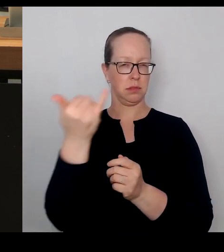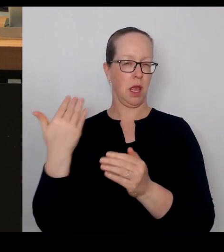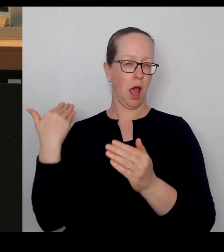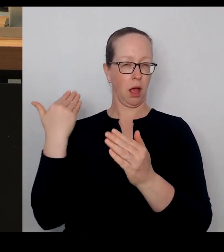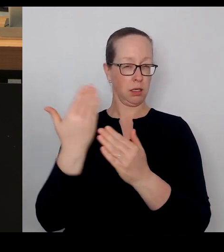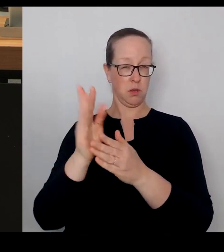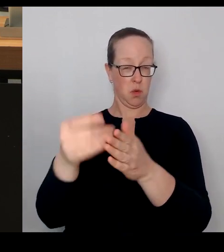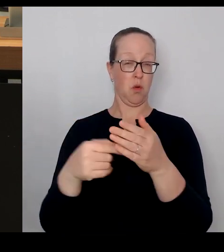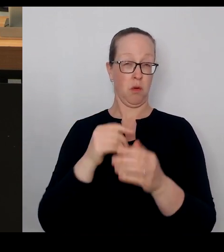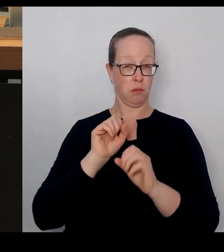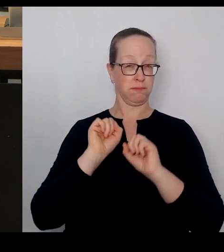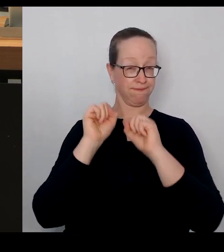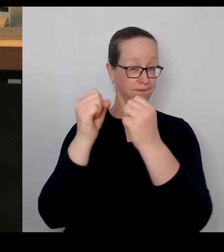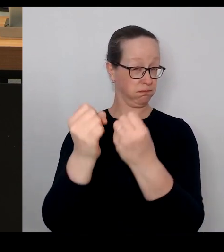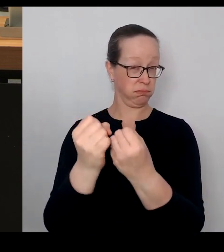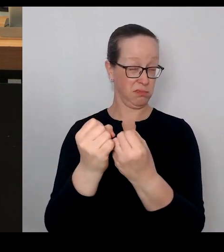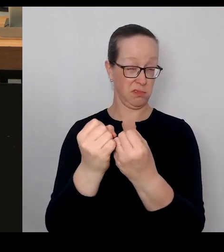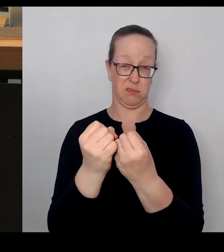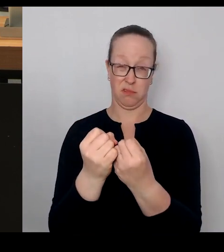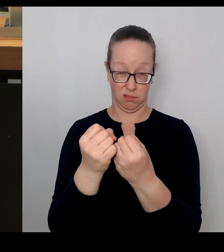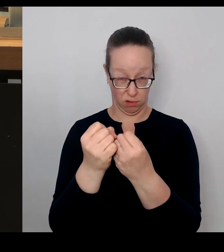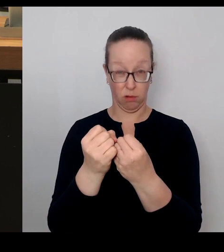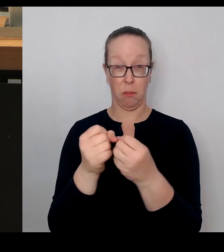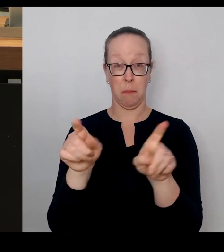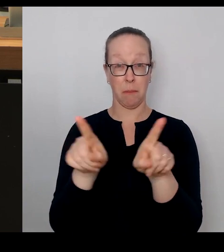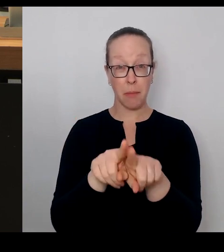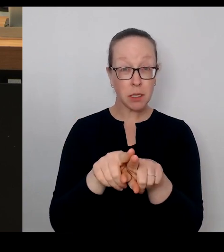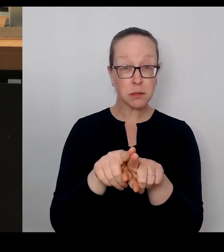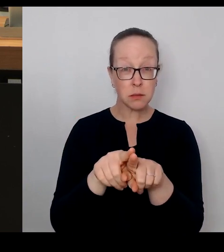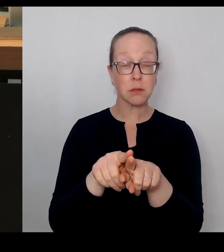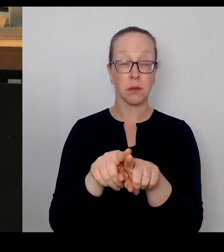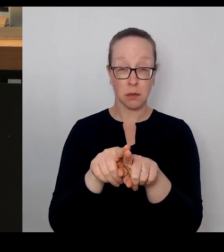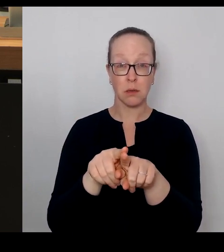euch, damit ihr weniger Stress habt, damit ihr bessere Arbeitszeiten